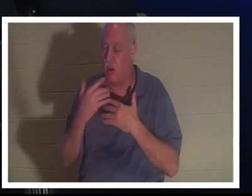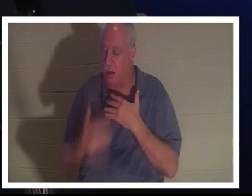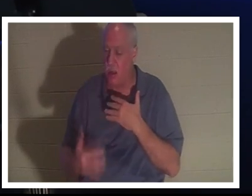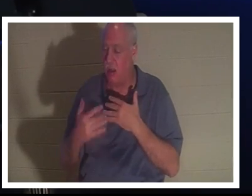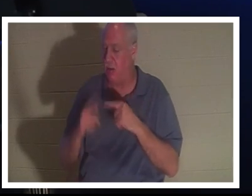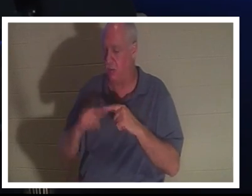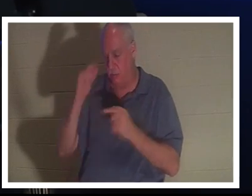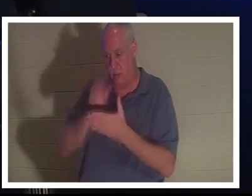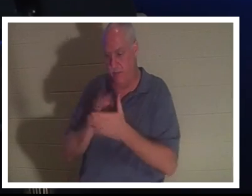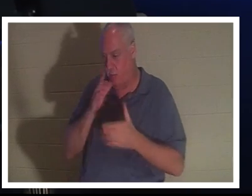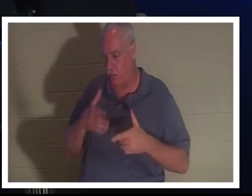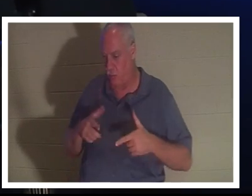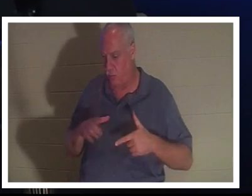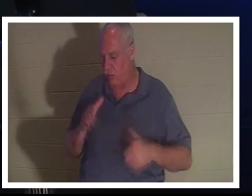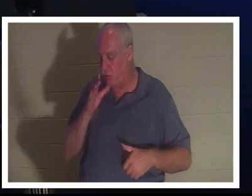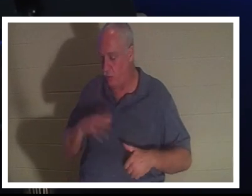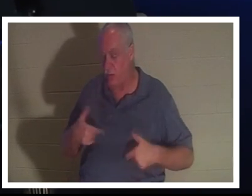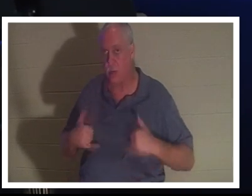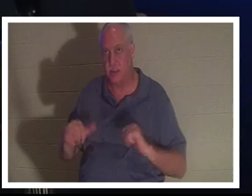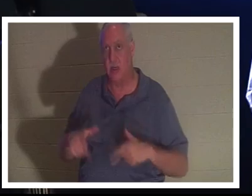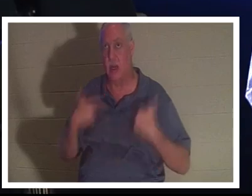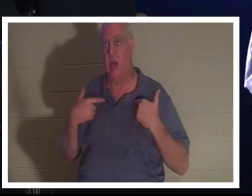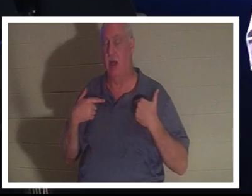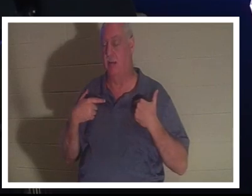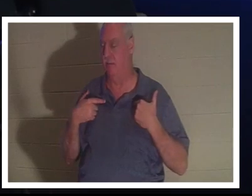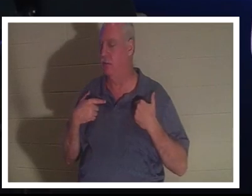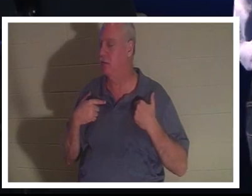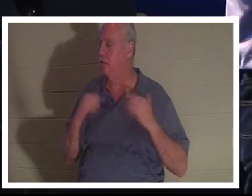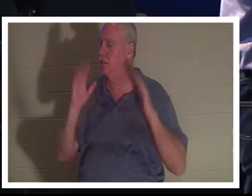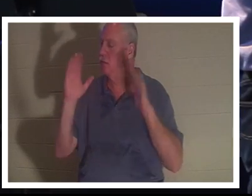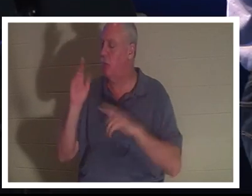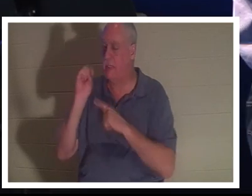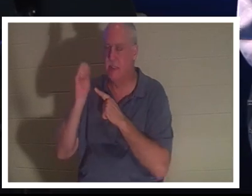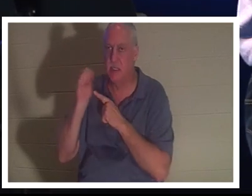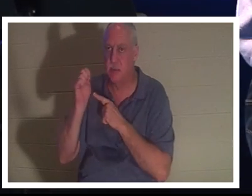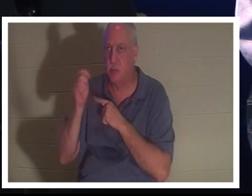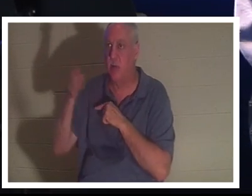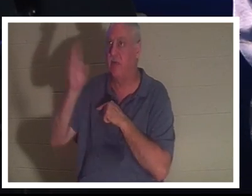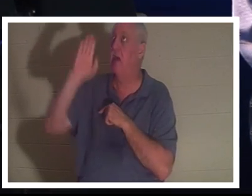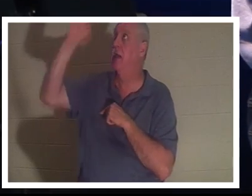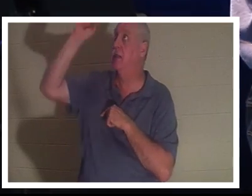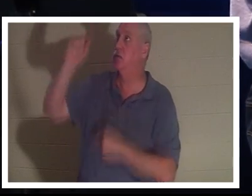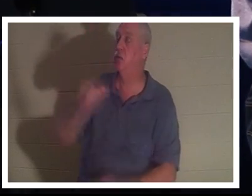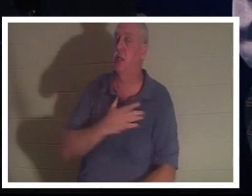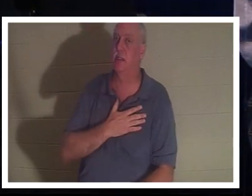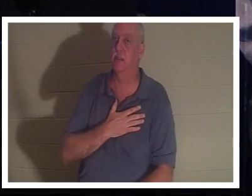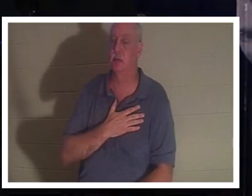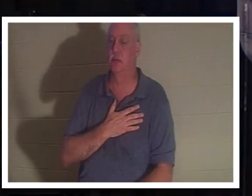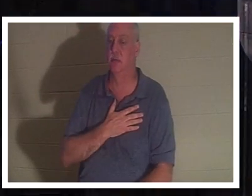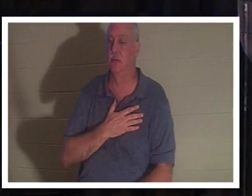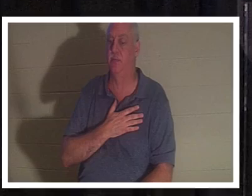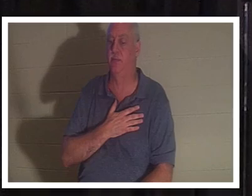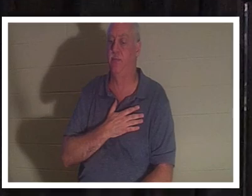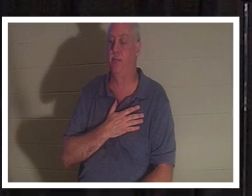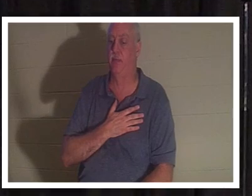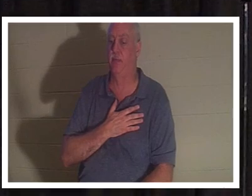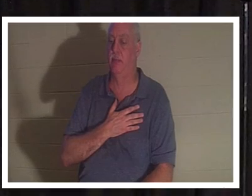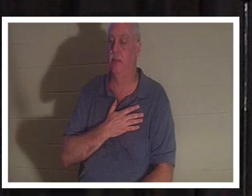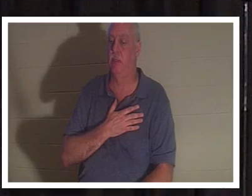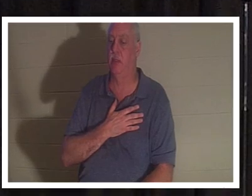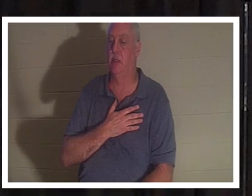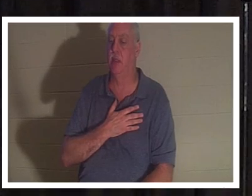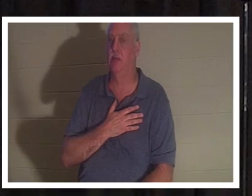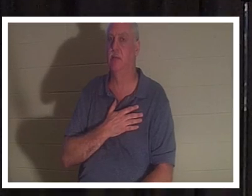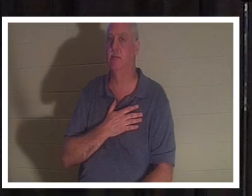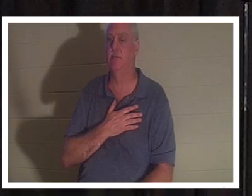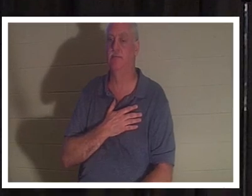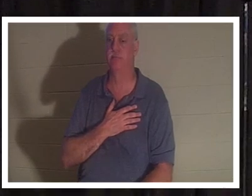और यह ईश्वर की कृपा का अद्भुत प्रमाण है। लेकिन उसकी मदद करने, उसे जीवन देने और उसका जीवन बहाल करने में